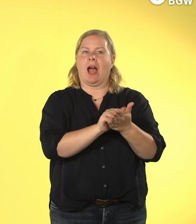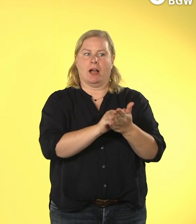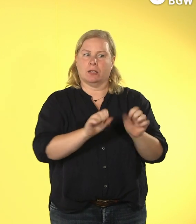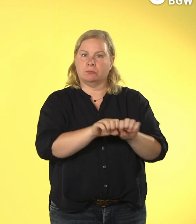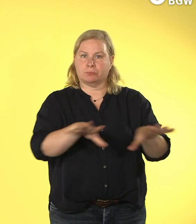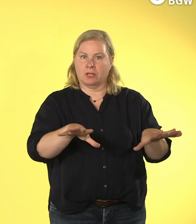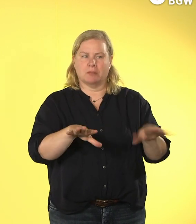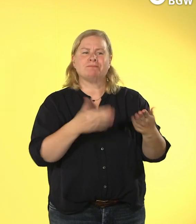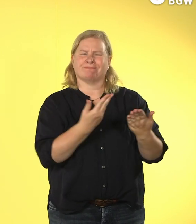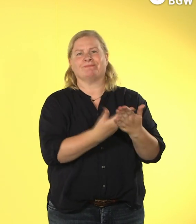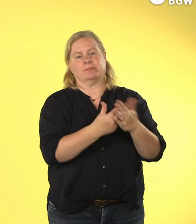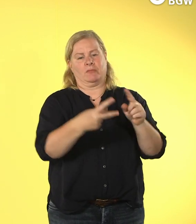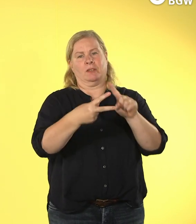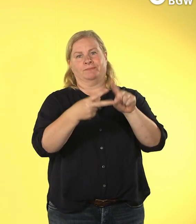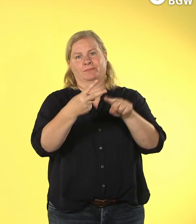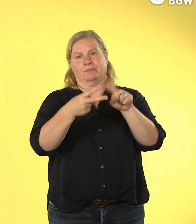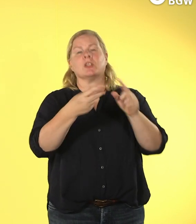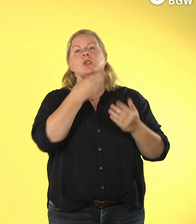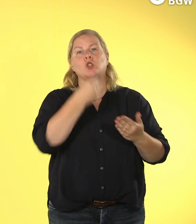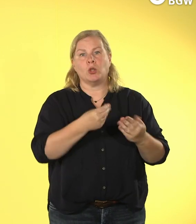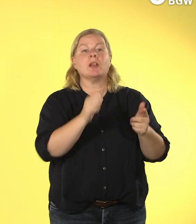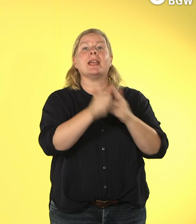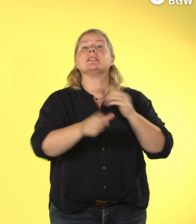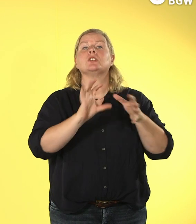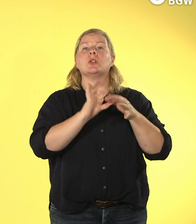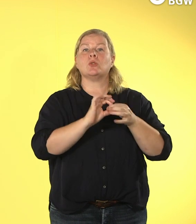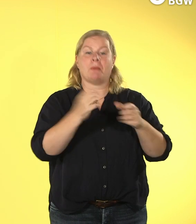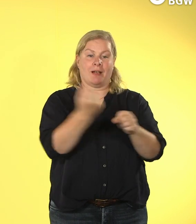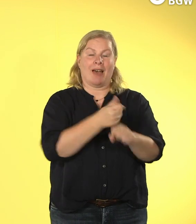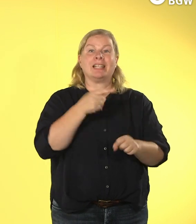Wo es einmal um die Sauberkeit bei der Arbeit geht und Schutz für die Haut: